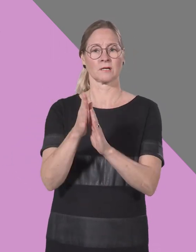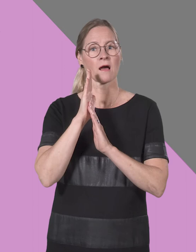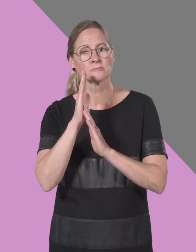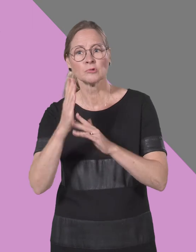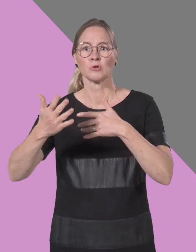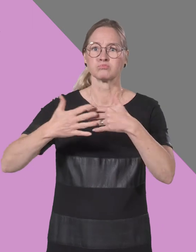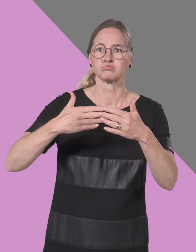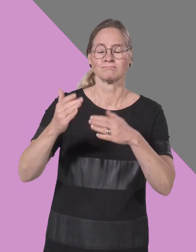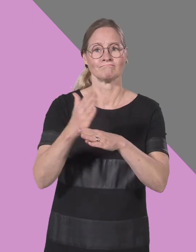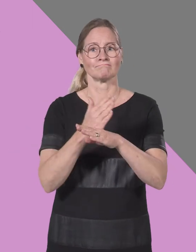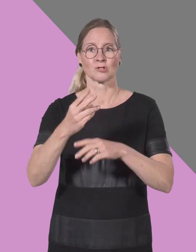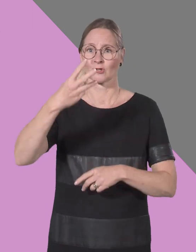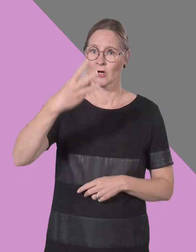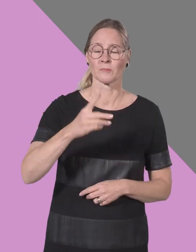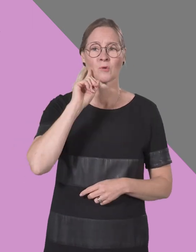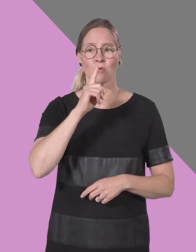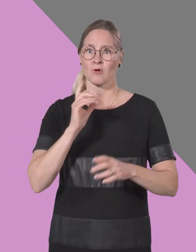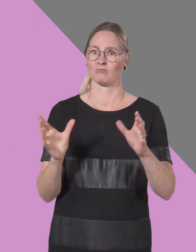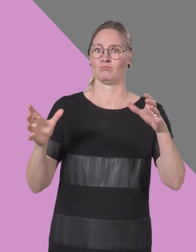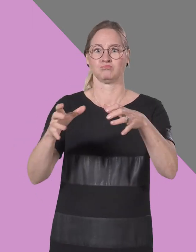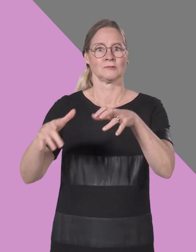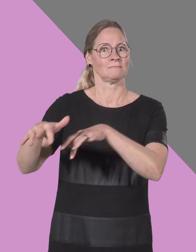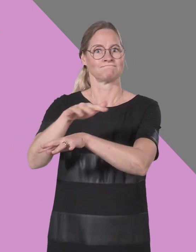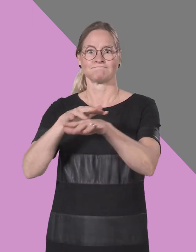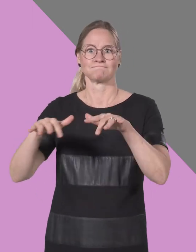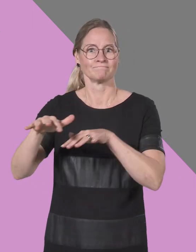asui ja työskenteli noin 30 kuuron yhteisö.